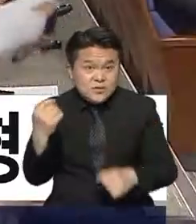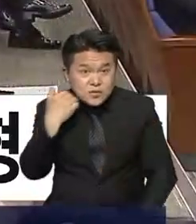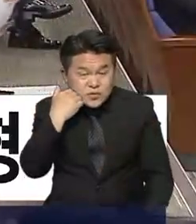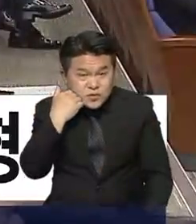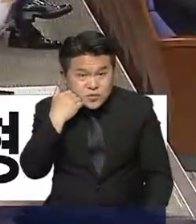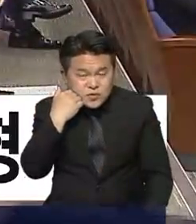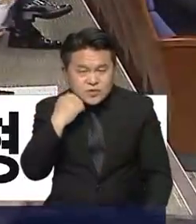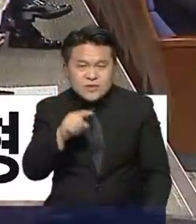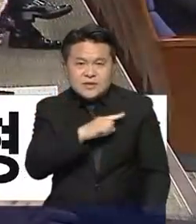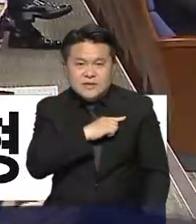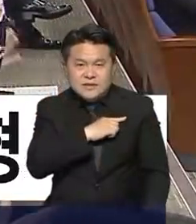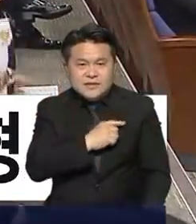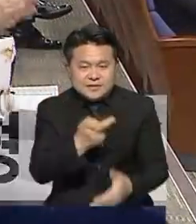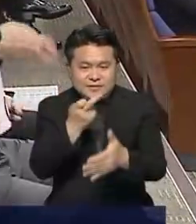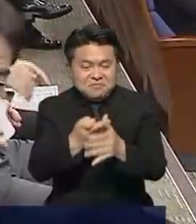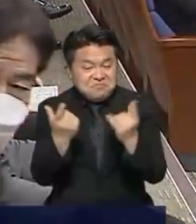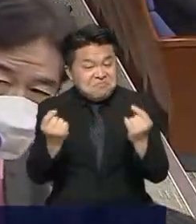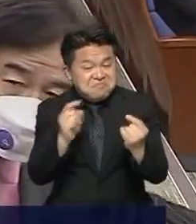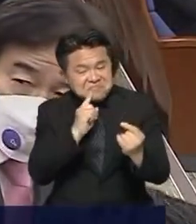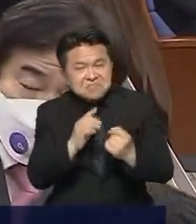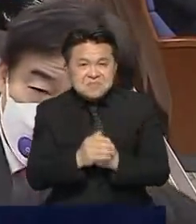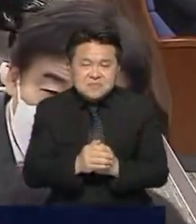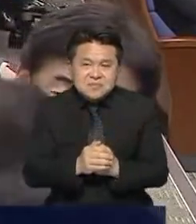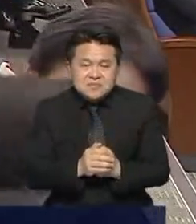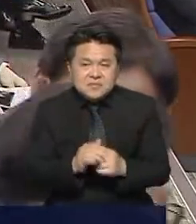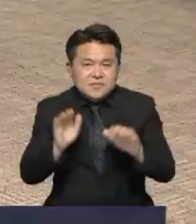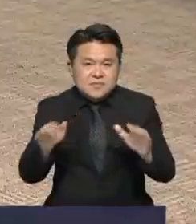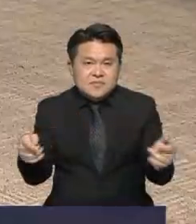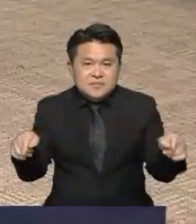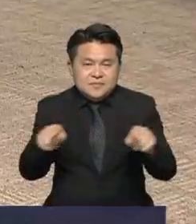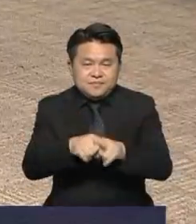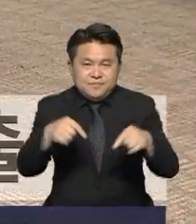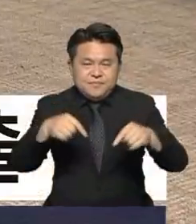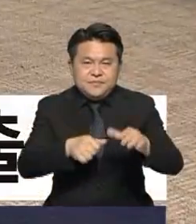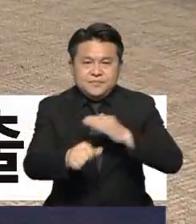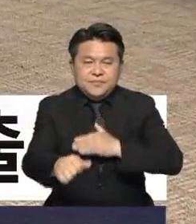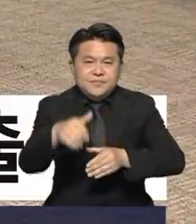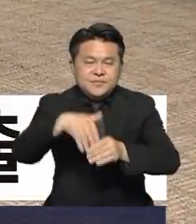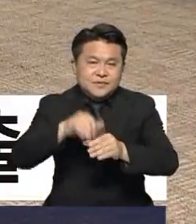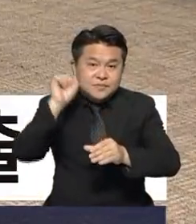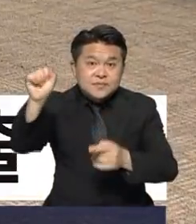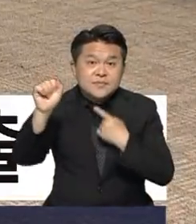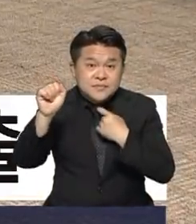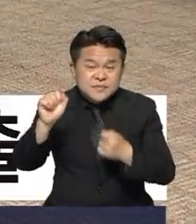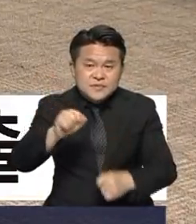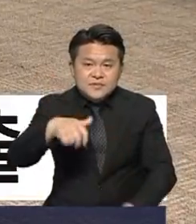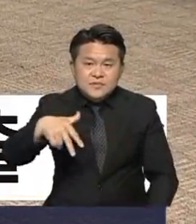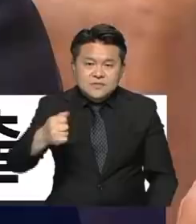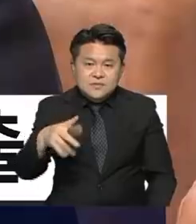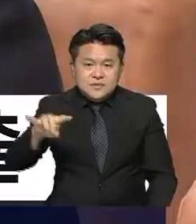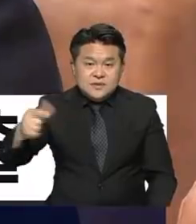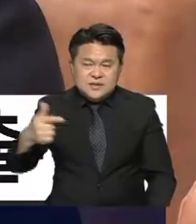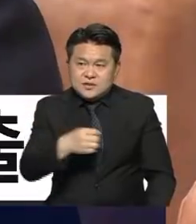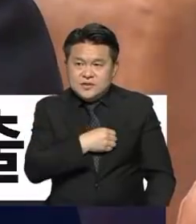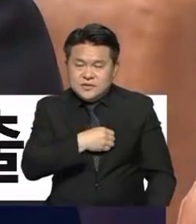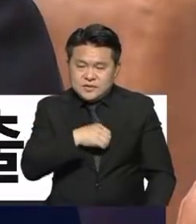맏형으로 불렸습니다. 권 의원은 함께 원내대표 선거에 나선 3선의 조해진 의원을 60표 차이로 누르고 신임 원내대표로 선출됐습니다.